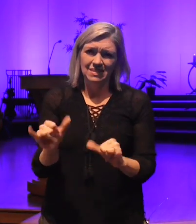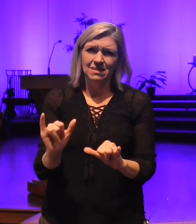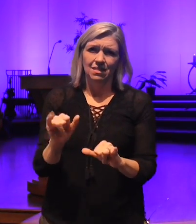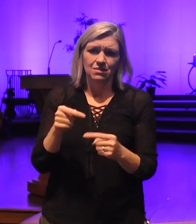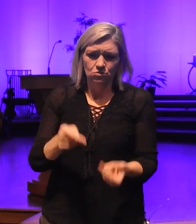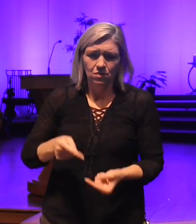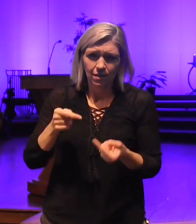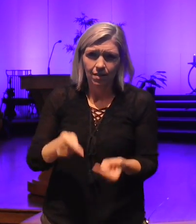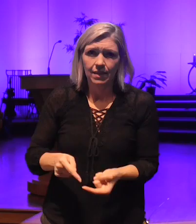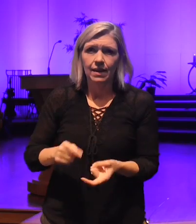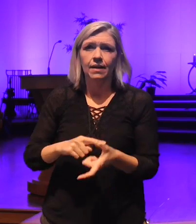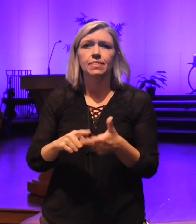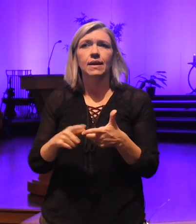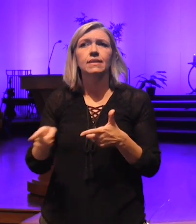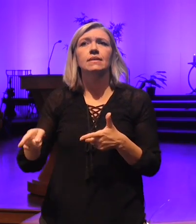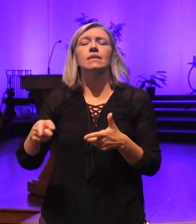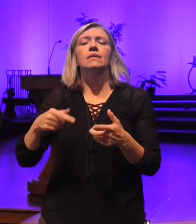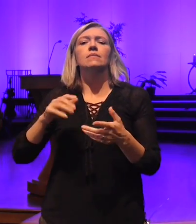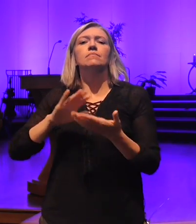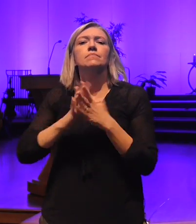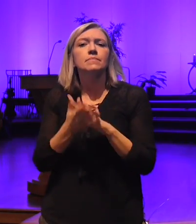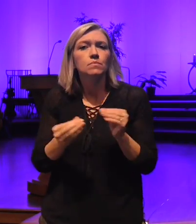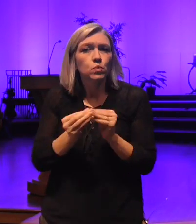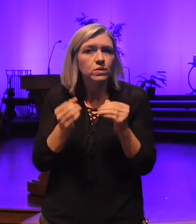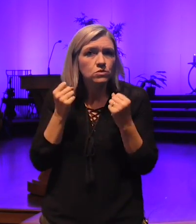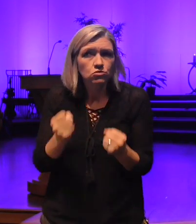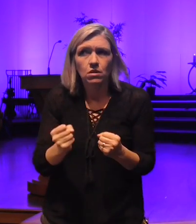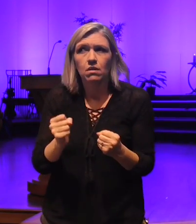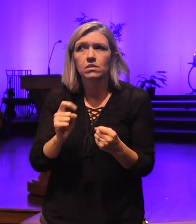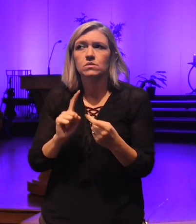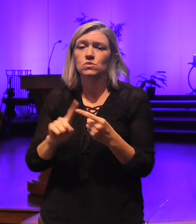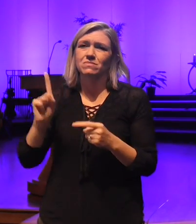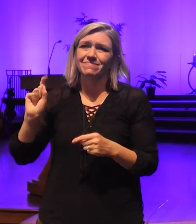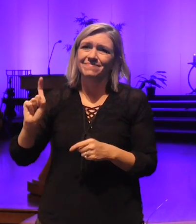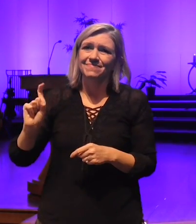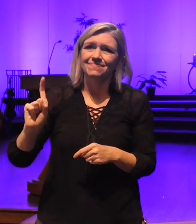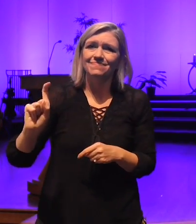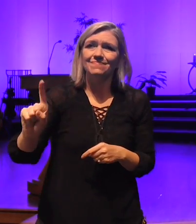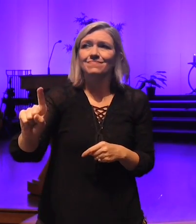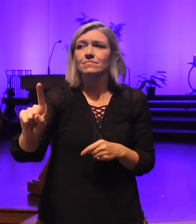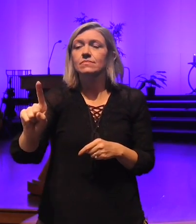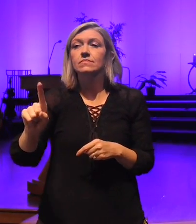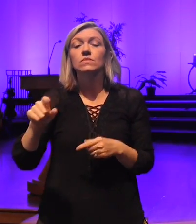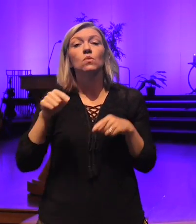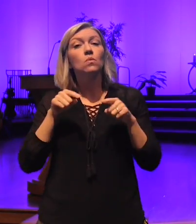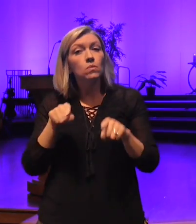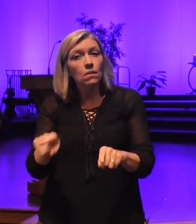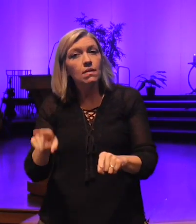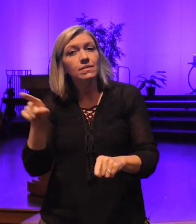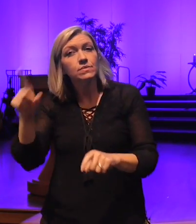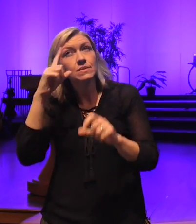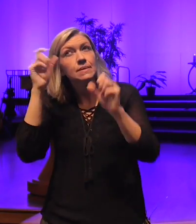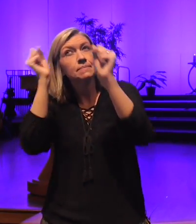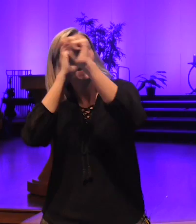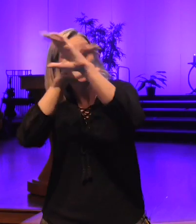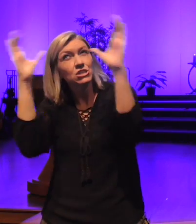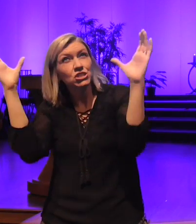y ganó cada vez más fuerza para continuar y mientras se imaginaba describiendo esto a la